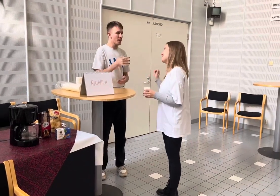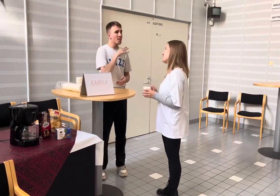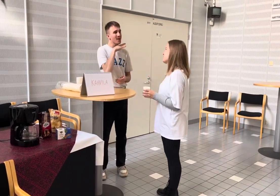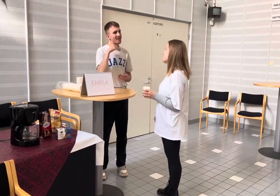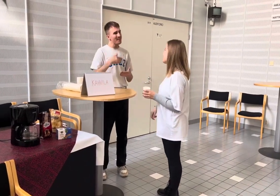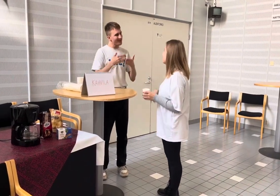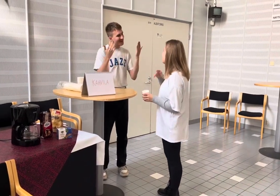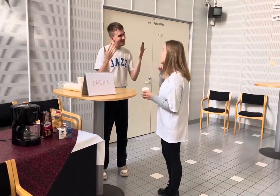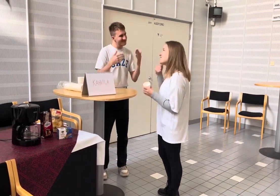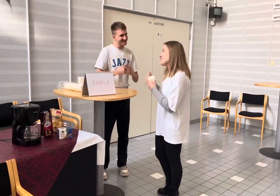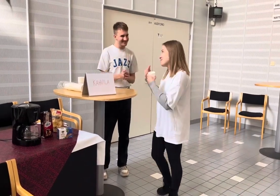Kiitos, mukavaa päivää!